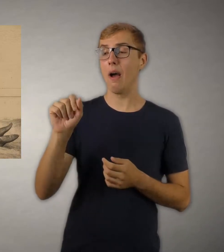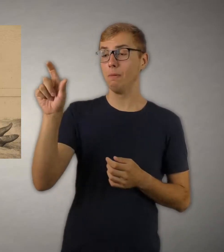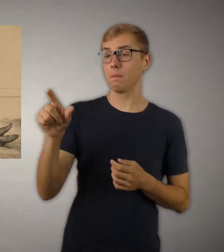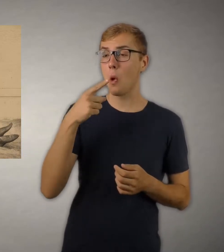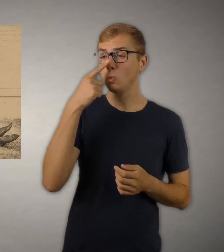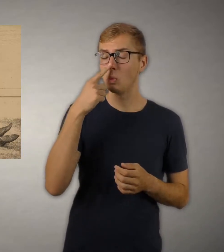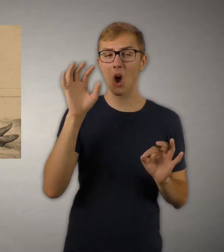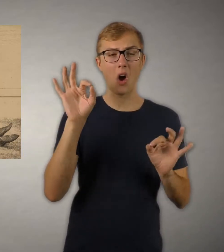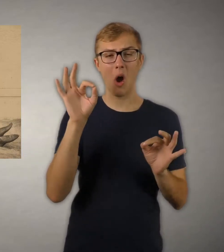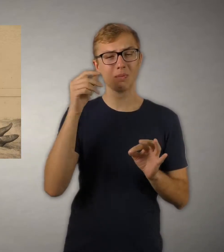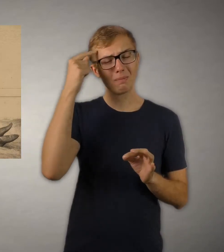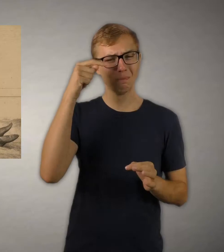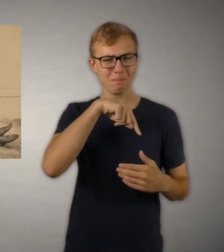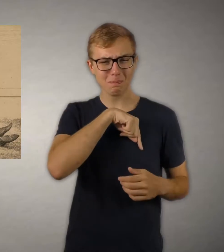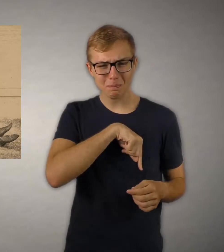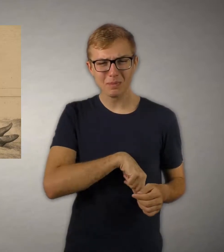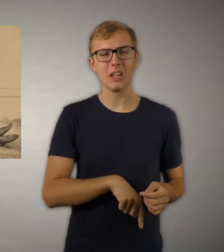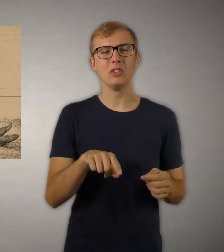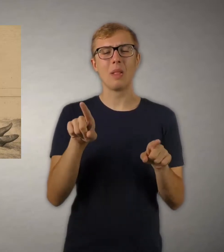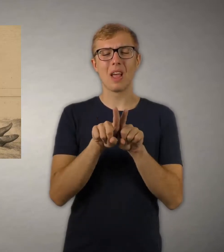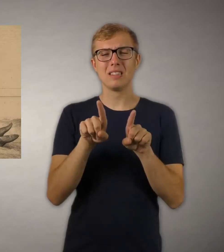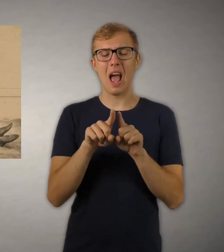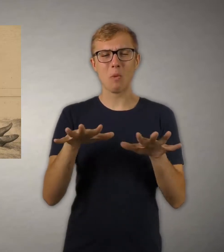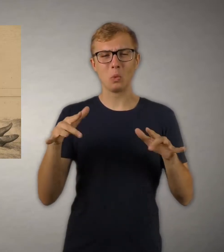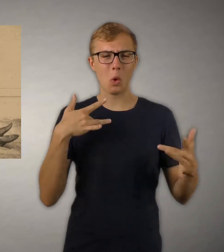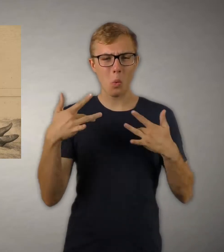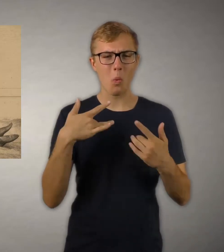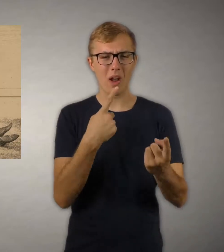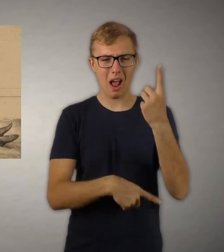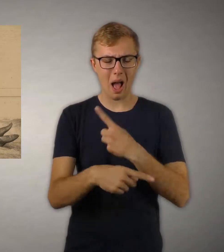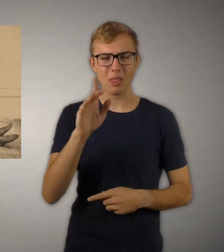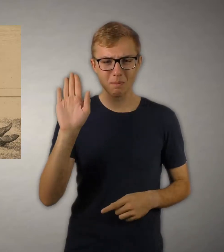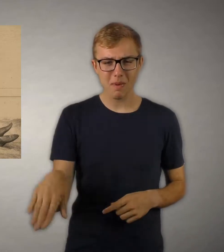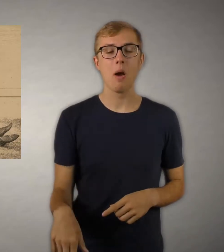A sam naczelnik był w bardzo złym stanie fizycznym i psychicznym.